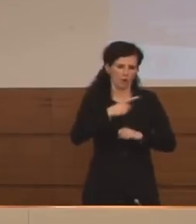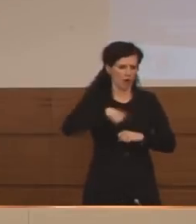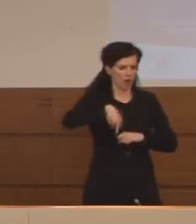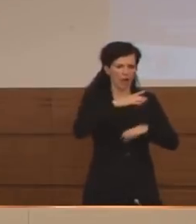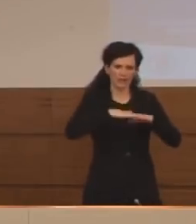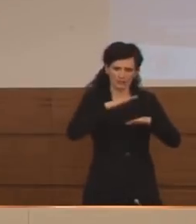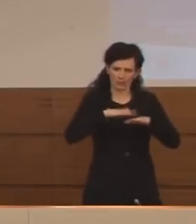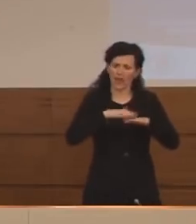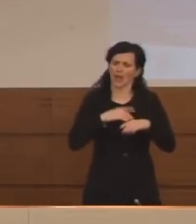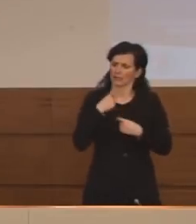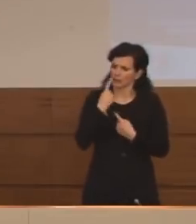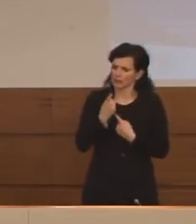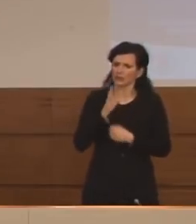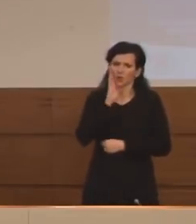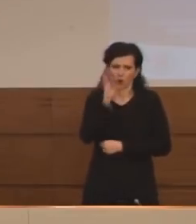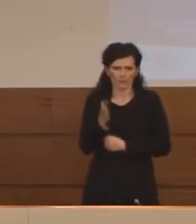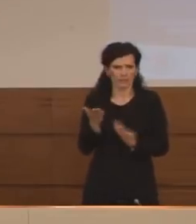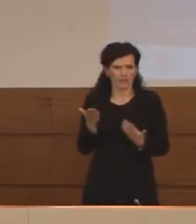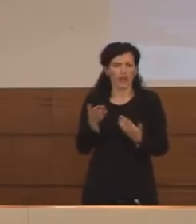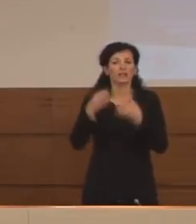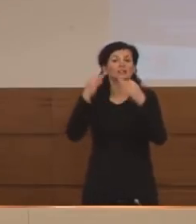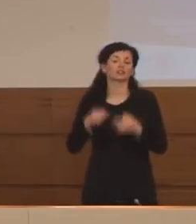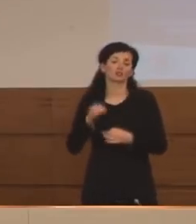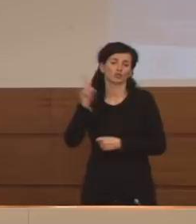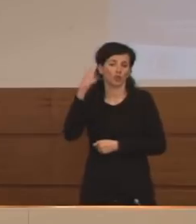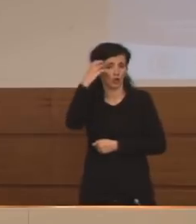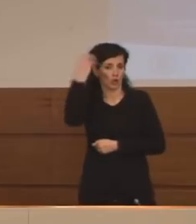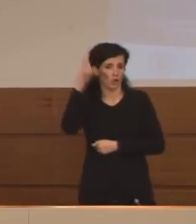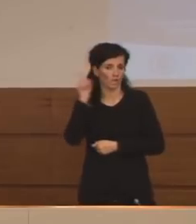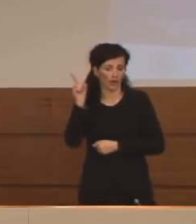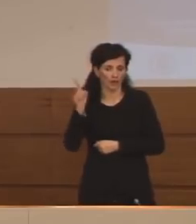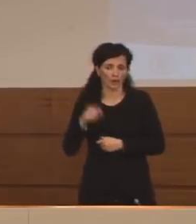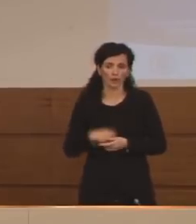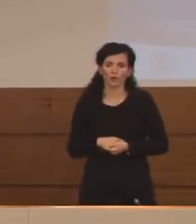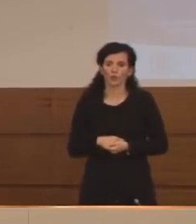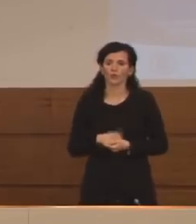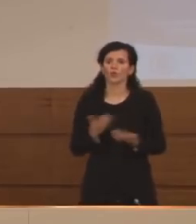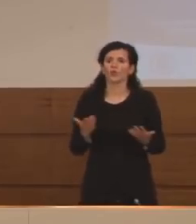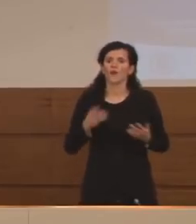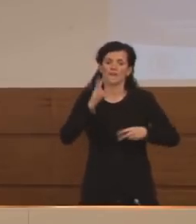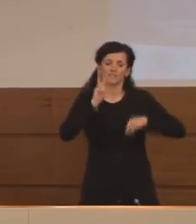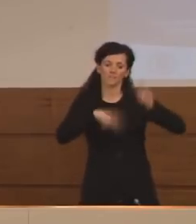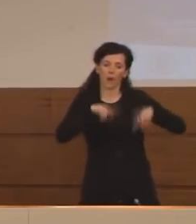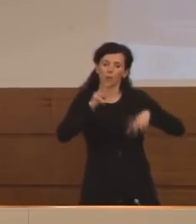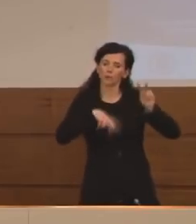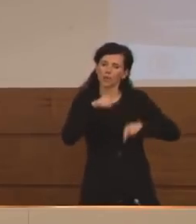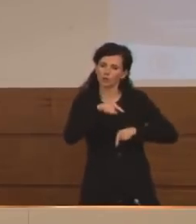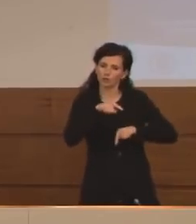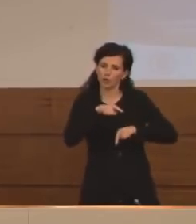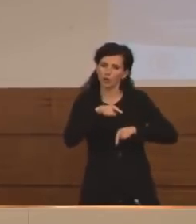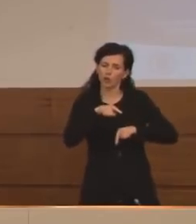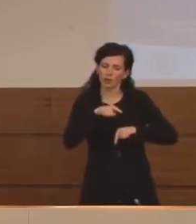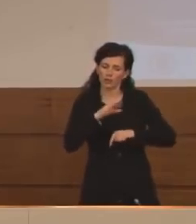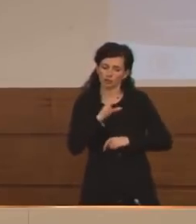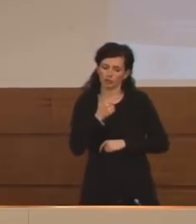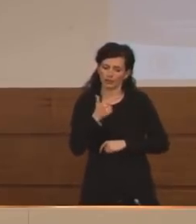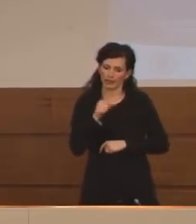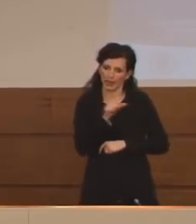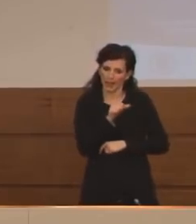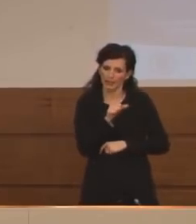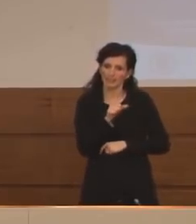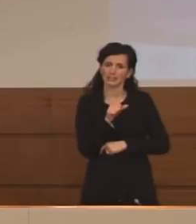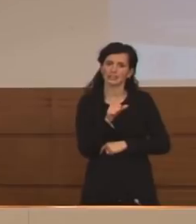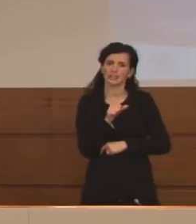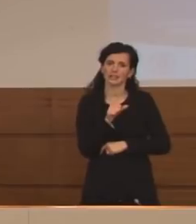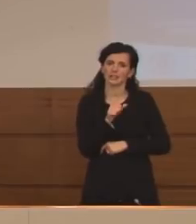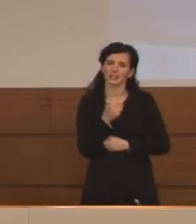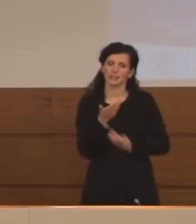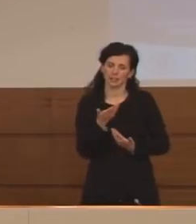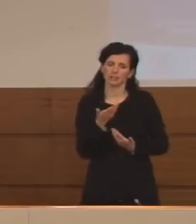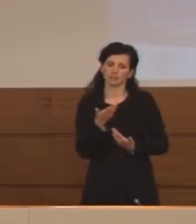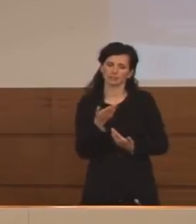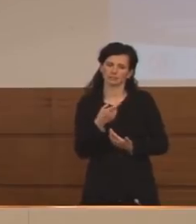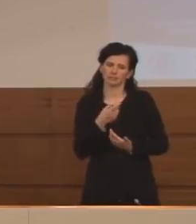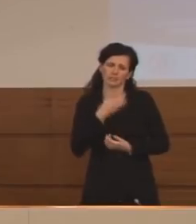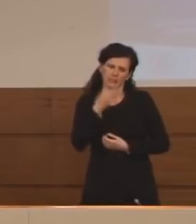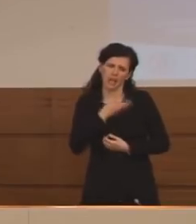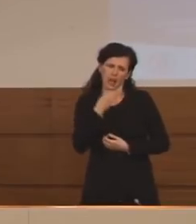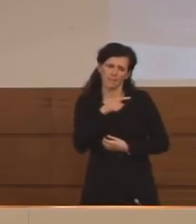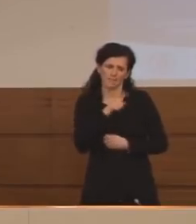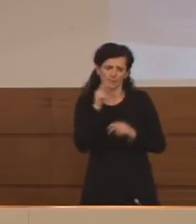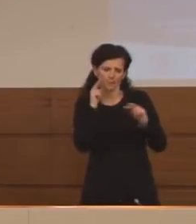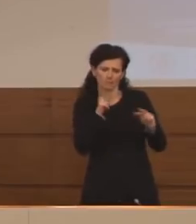Naturalemte credo che le valutazione del CTS, come sempre, vengano prese in considerazione